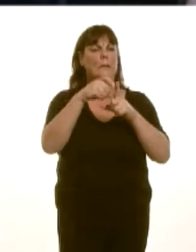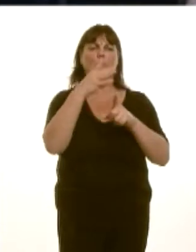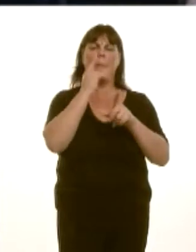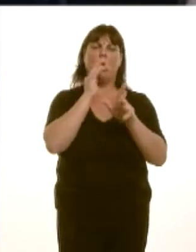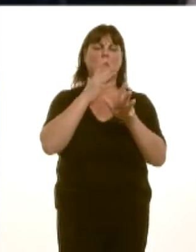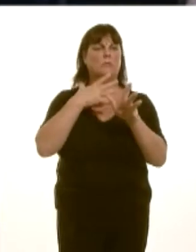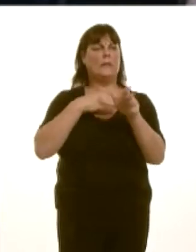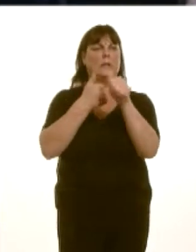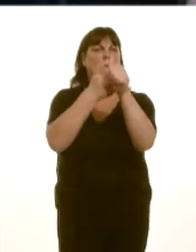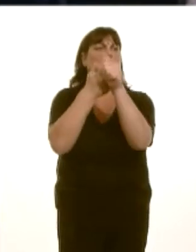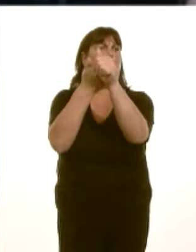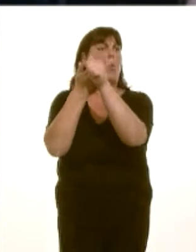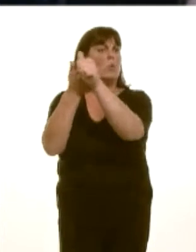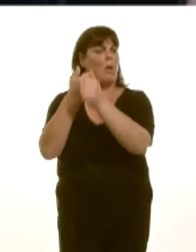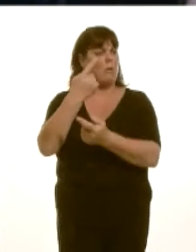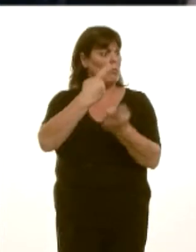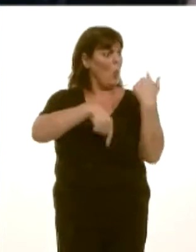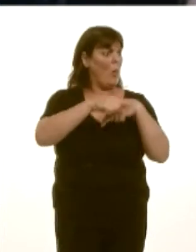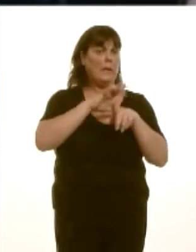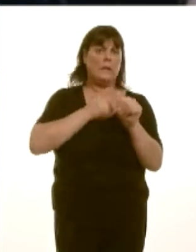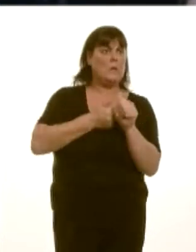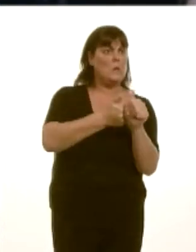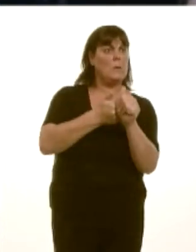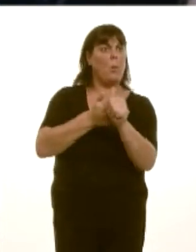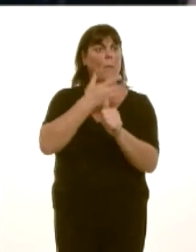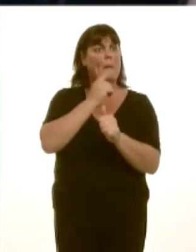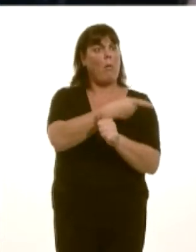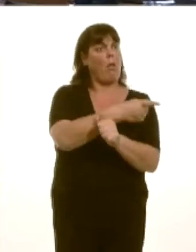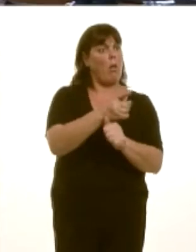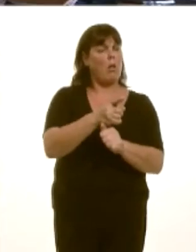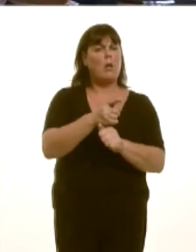Pam felly fod eich plaid chi wedi cyhoeddi eich bod am osod cap ar fudd-daliadau plant?